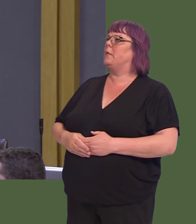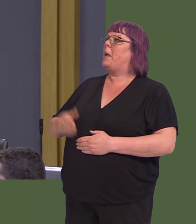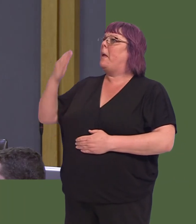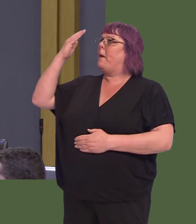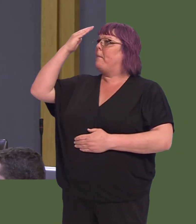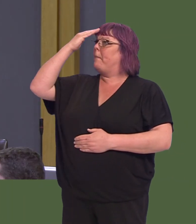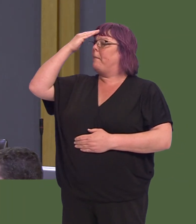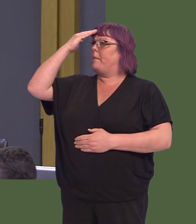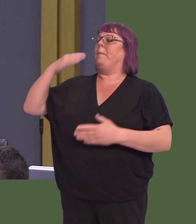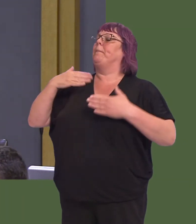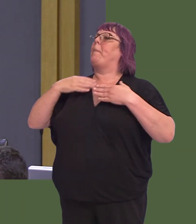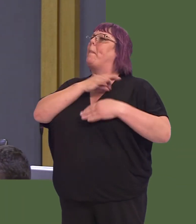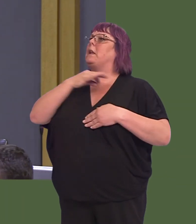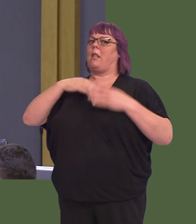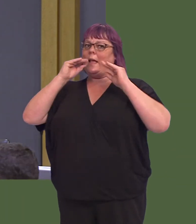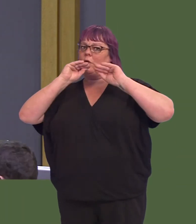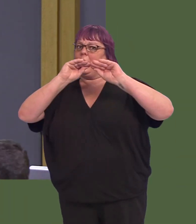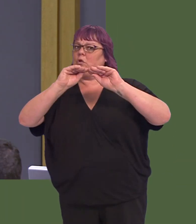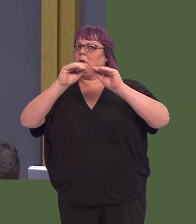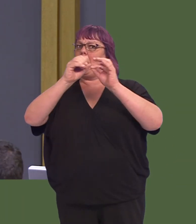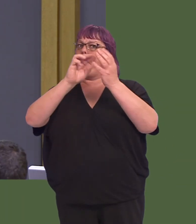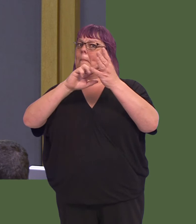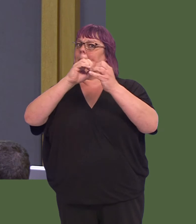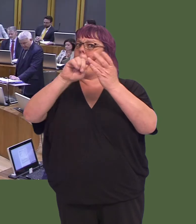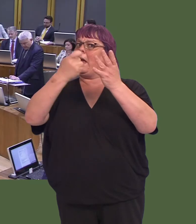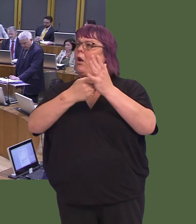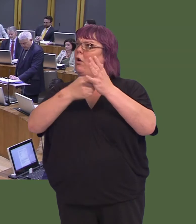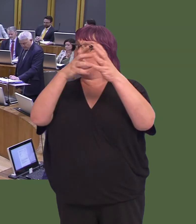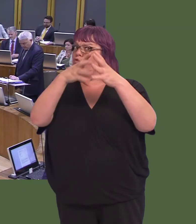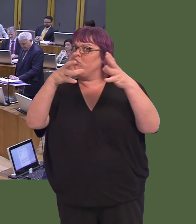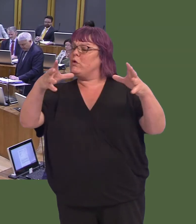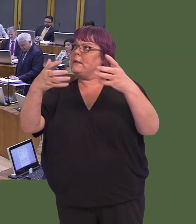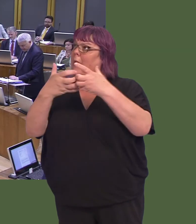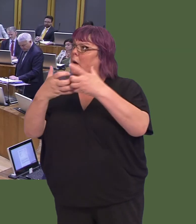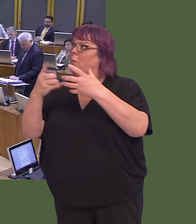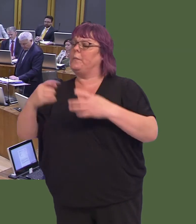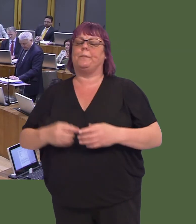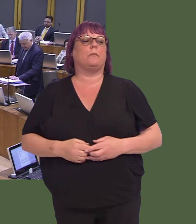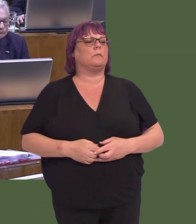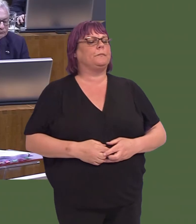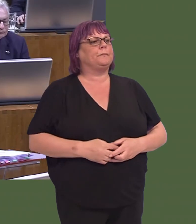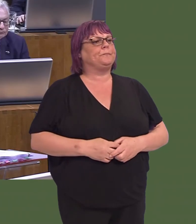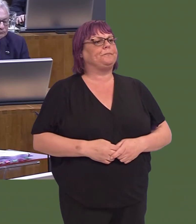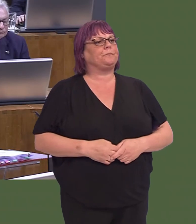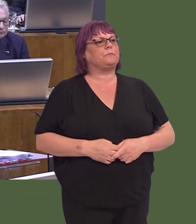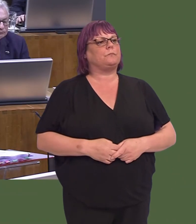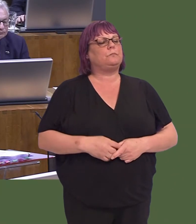OAQ52201 Carwyn Jones AM: Rydym niín parhau i gredu bod modd i Brifysgol Bangor, mewn cydweithrediad ag ysgolion meddygol Caerdydd ac Abertawe,